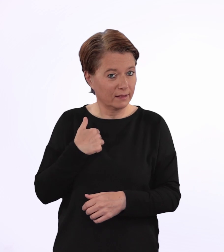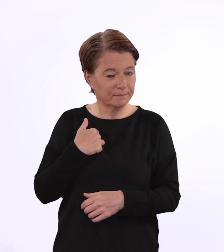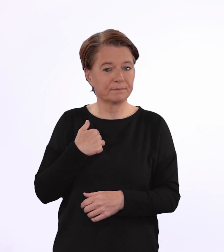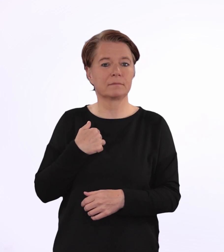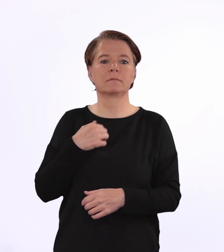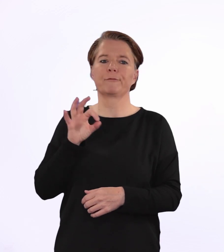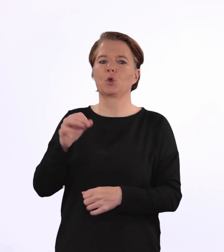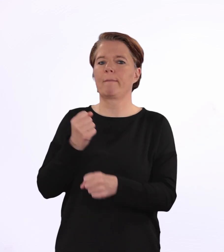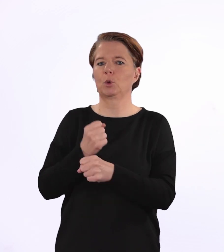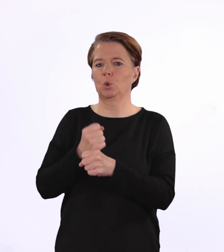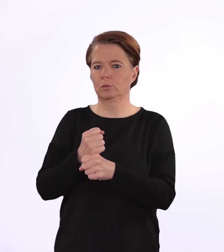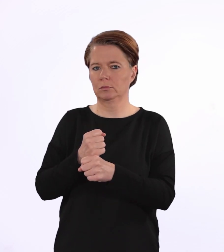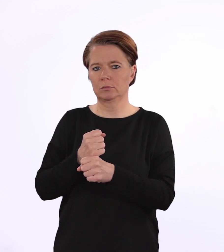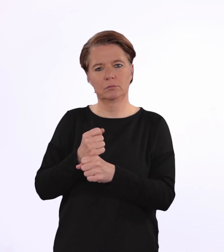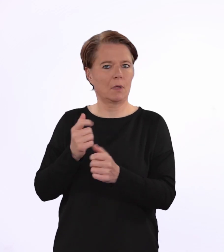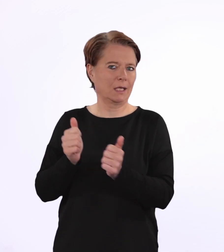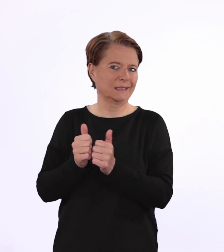Ich habe dort die Produktions-Assistenz übernommen.